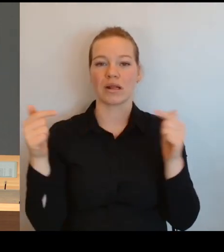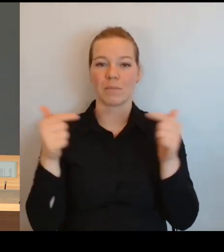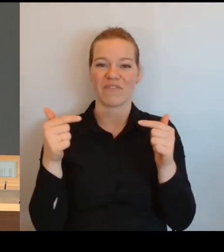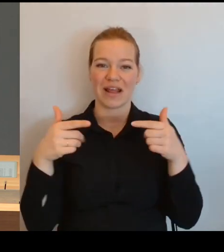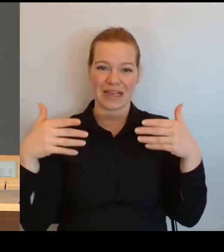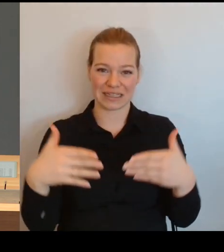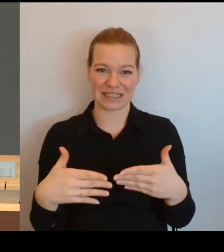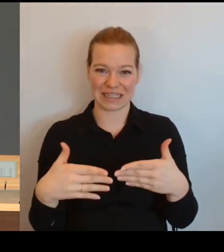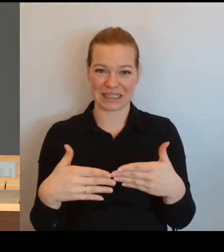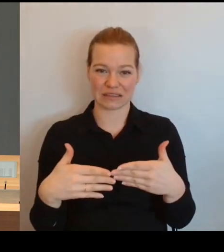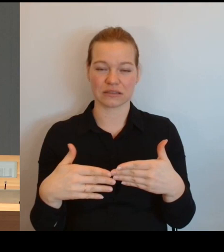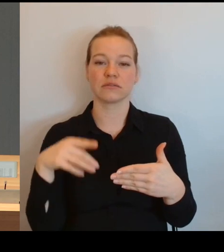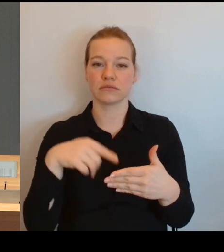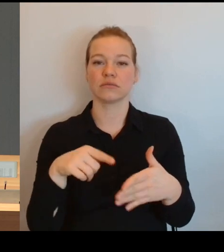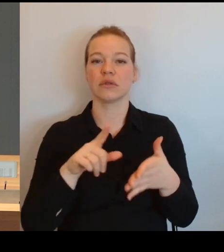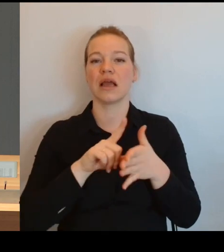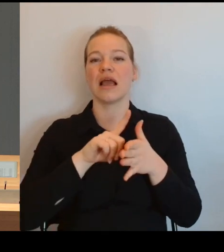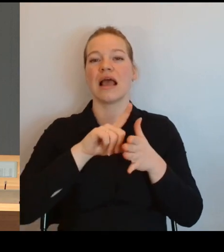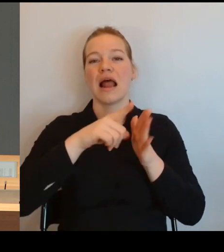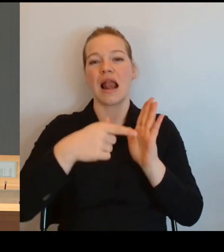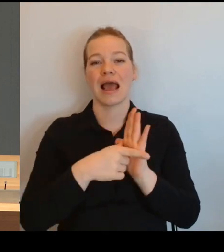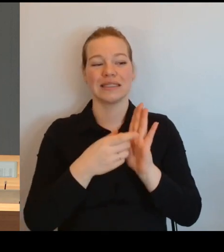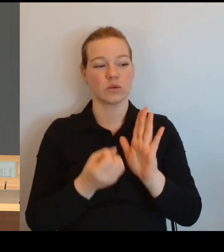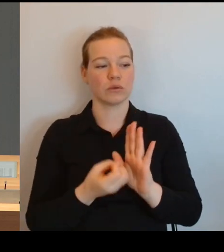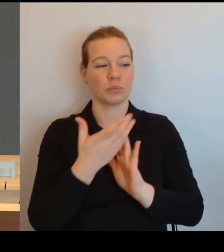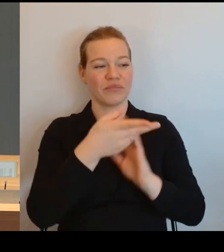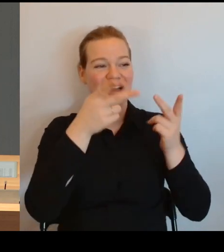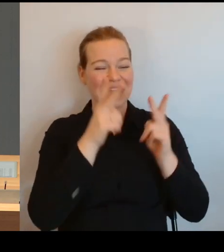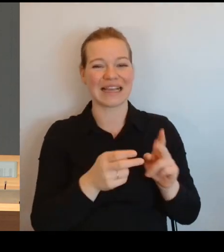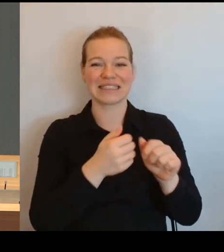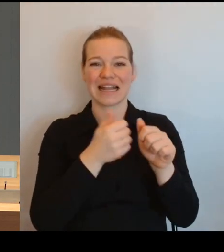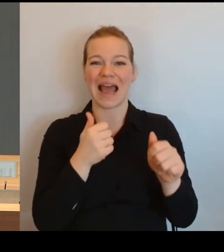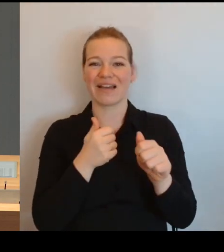In der Beratung beginnt die Fraktion der CDU. Bitte schön, Herr Zander, Sie haben das Wort